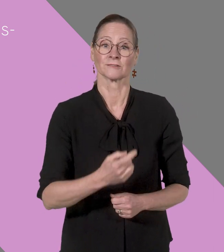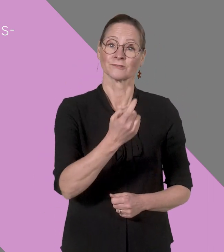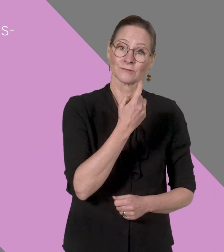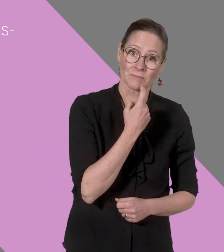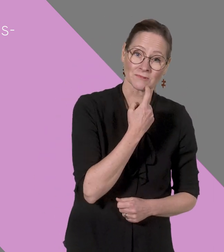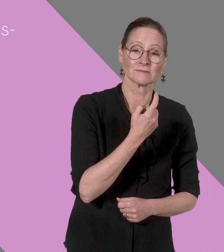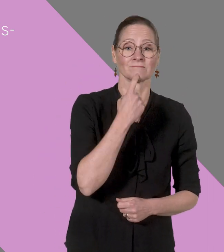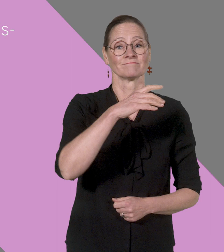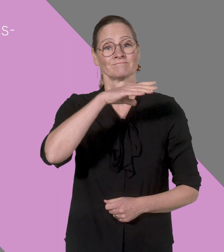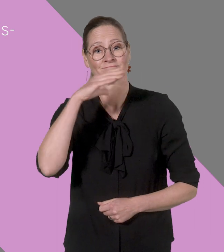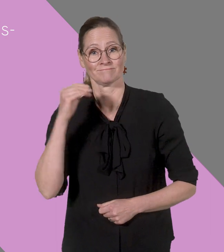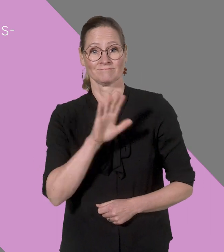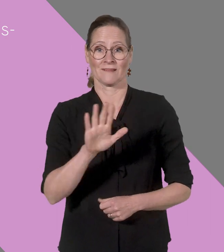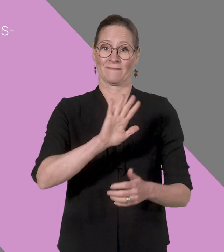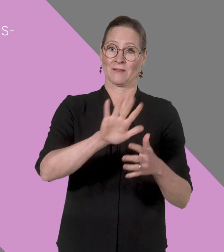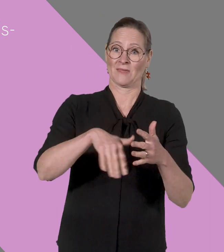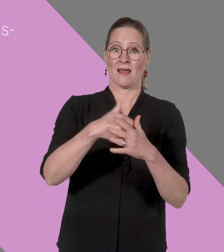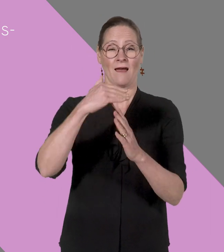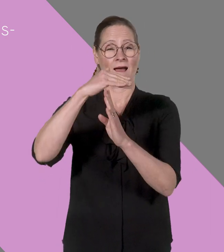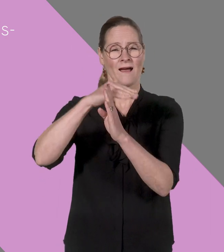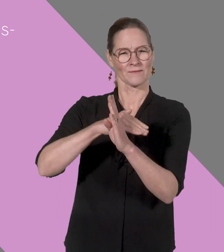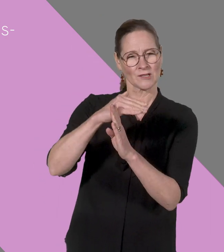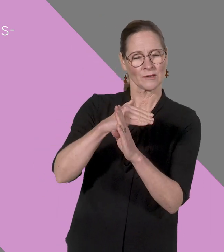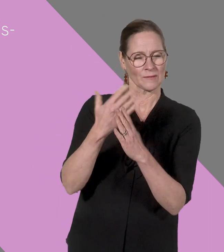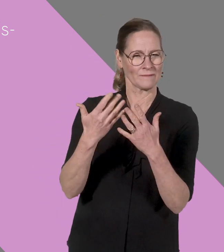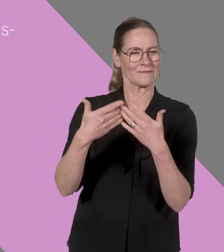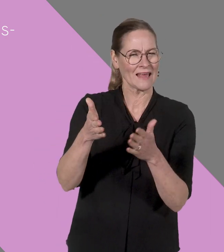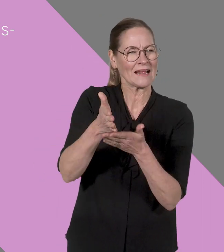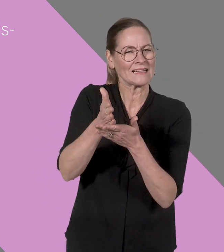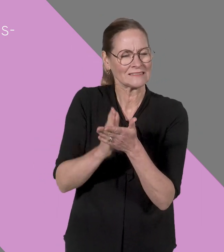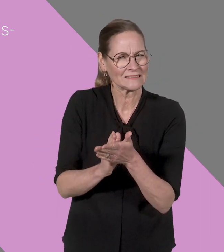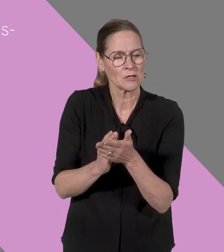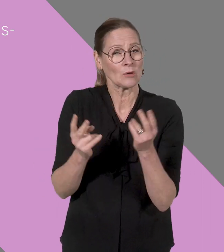Vaikka arviointi onkin vielä kesken suomalaisen - sekä suomenruotsalaisen viittomakielen osalta, -